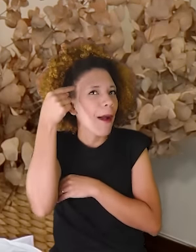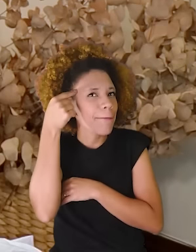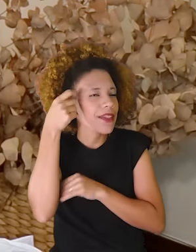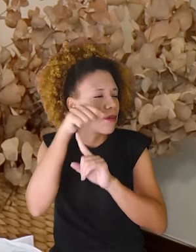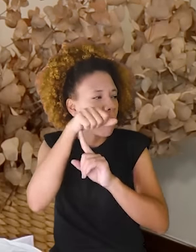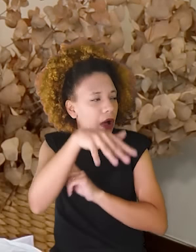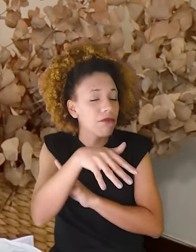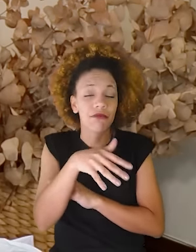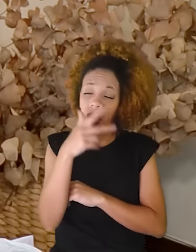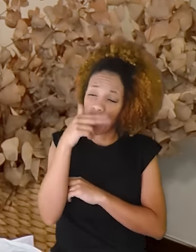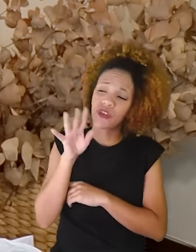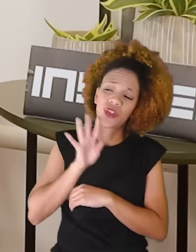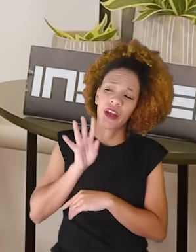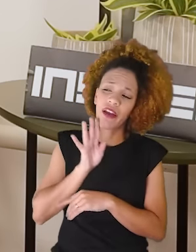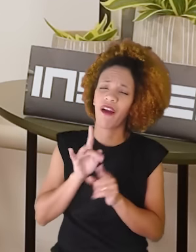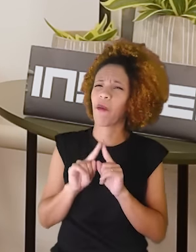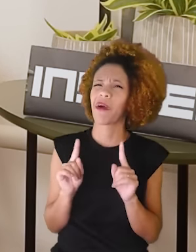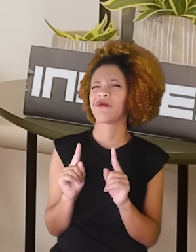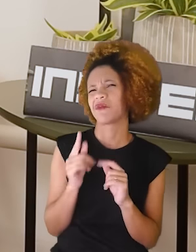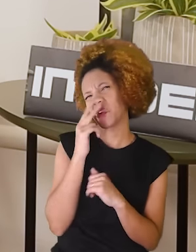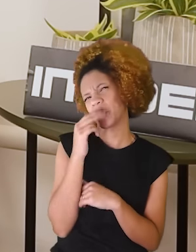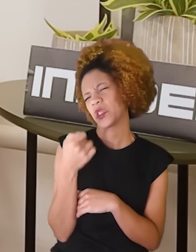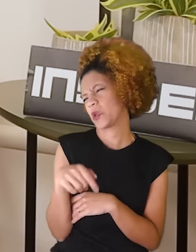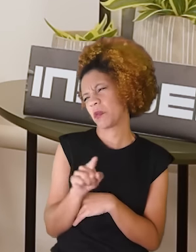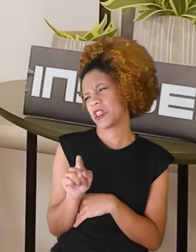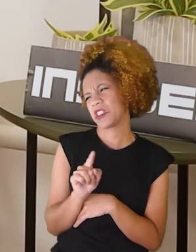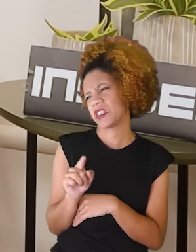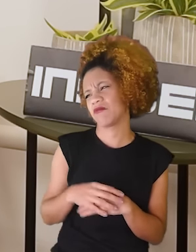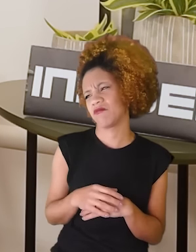de um cara que tá acho legal mas não vejo essa necessidade sabe eu acho que eu consigo alcançar